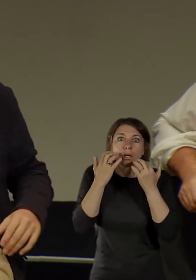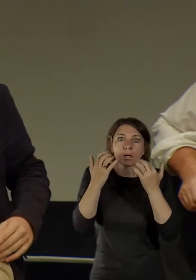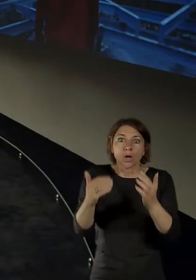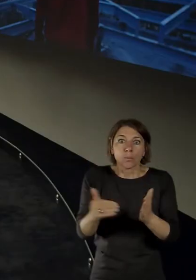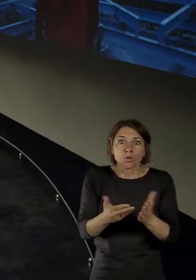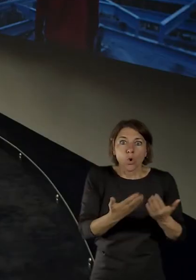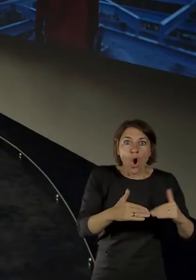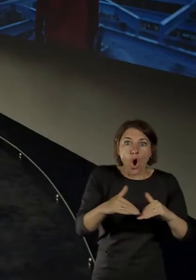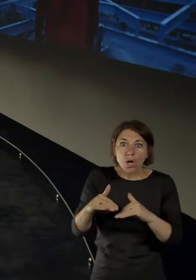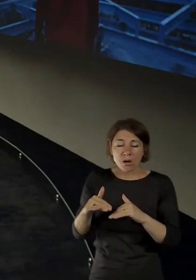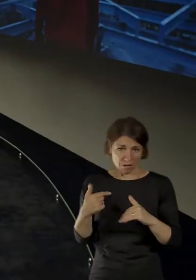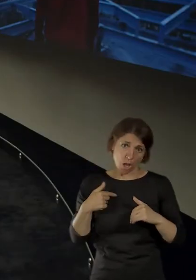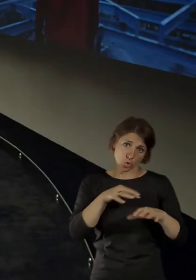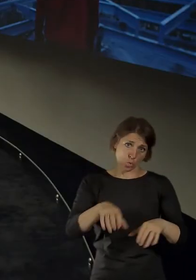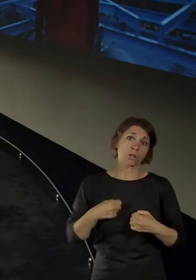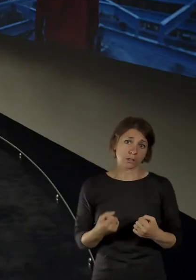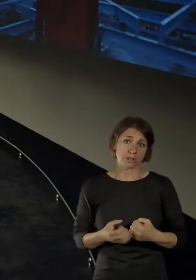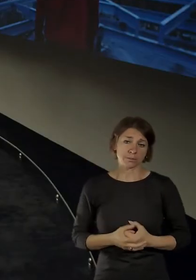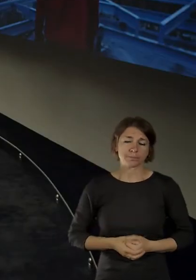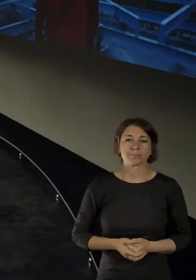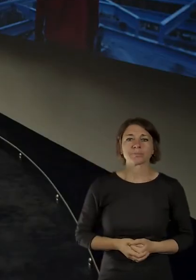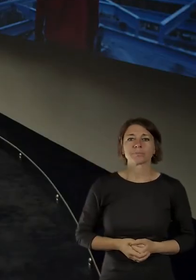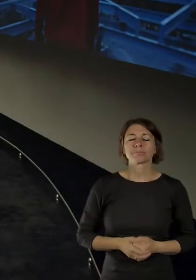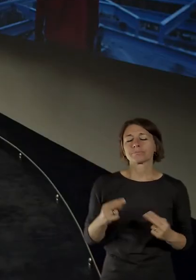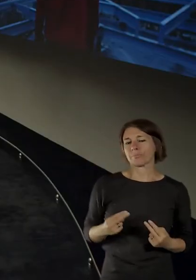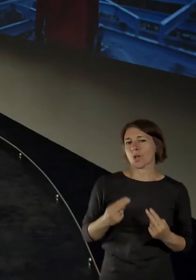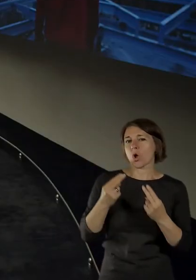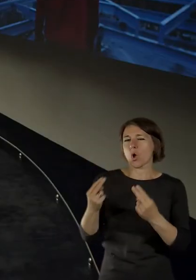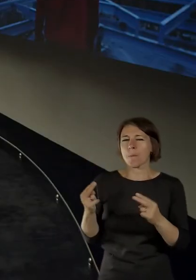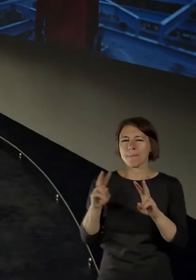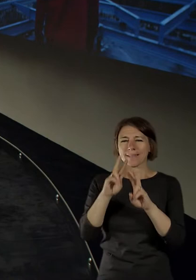Děkuju. Pane Fišere, přejdeme už k tomu tématu těch výškových hladin a podobně.